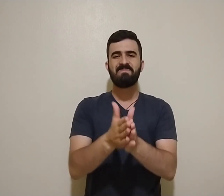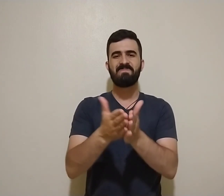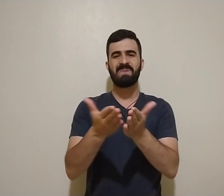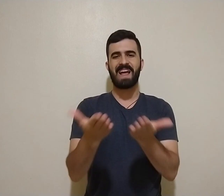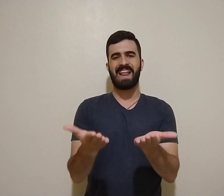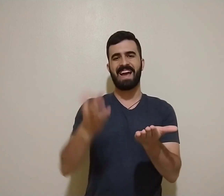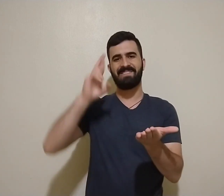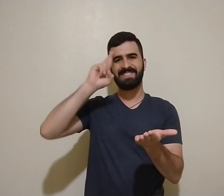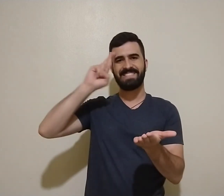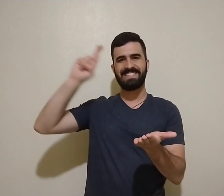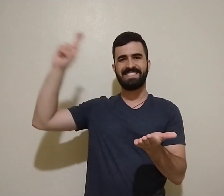Palavra do Senhor.